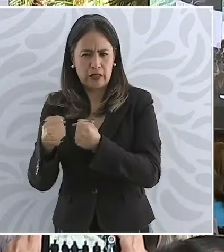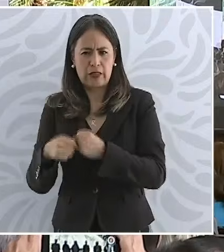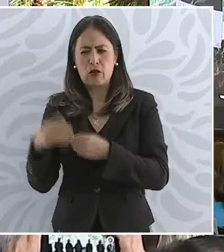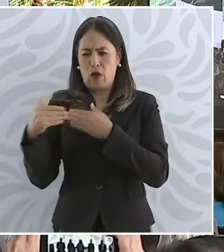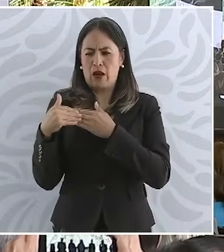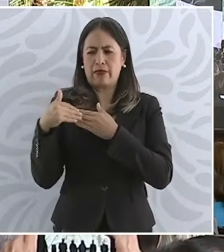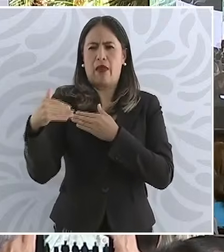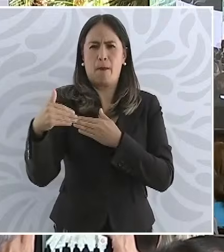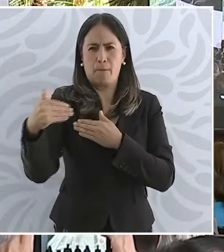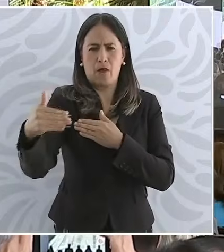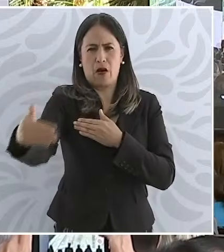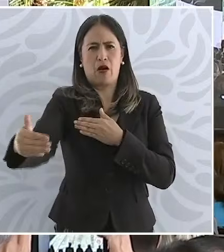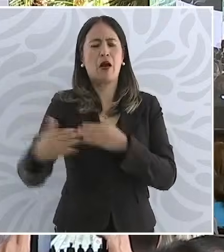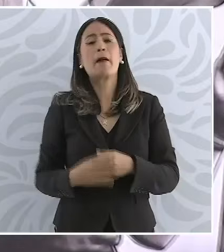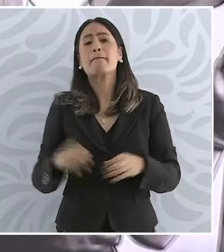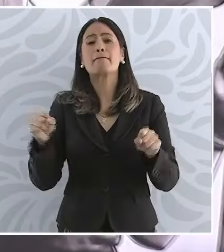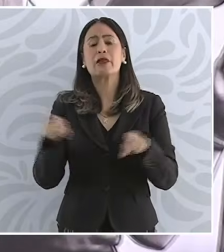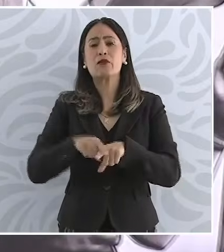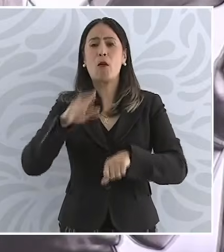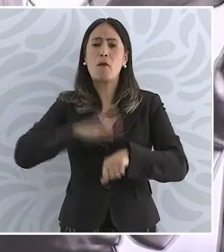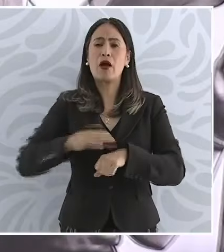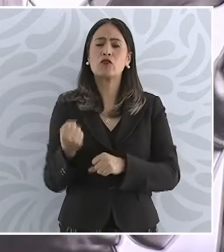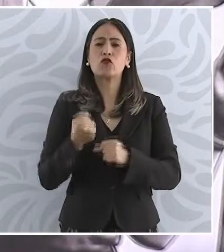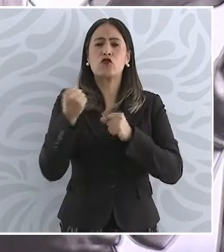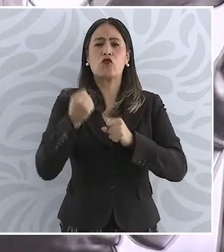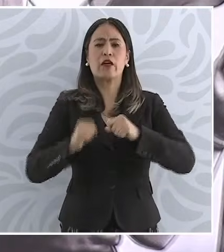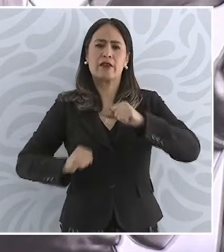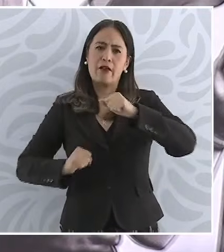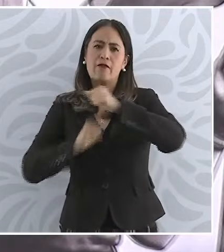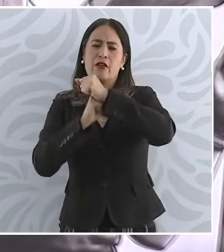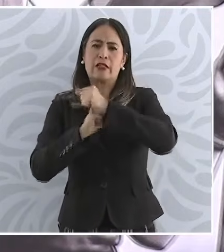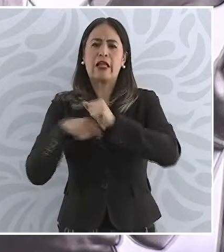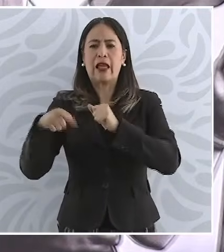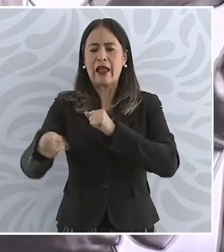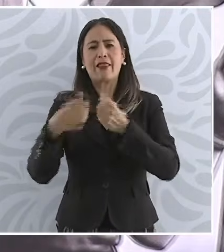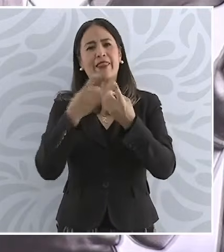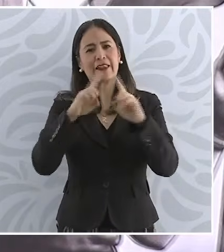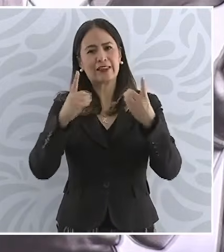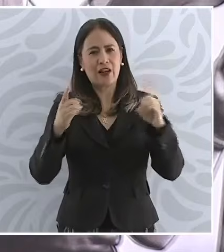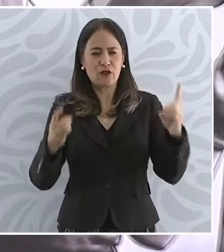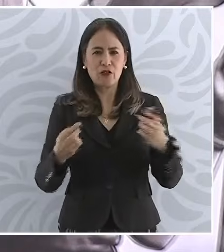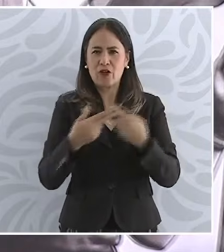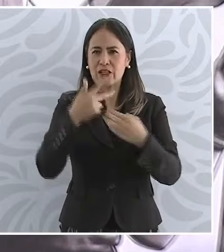plazo y consolidar su papel como motor del desarrollo nacional es cuánto señora